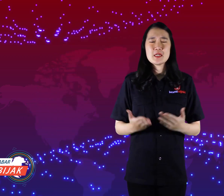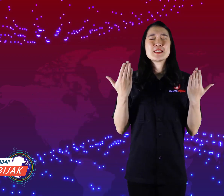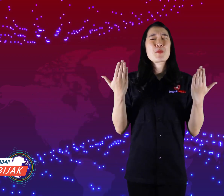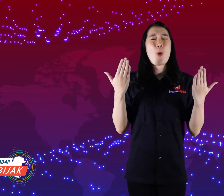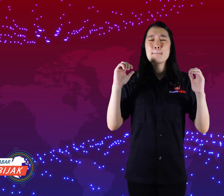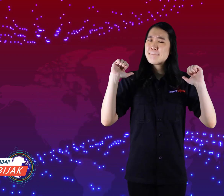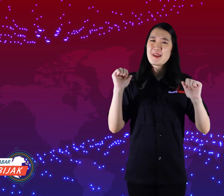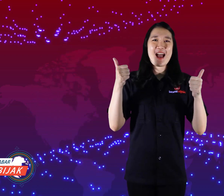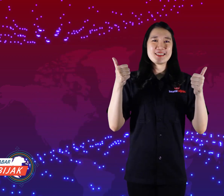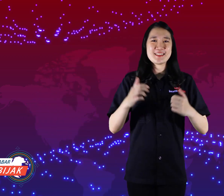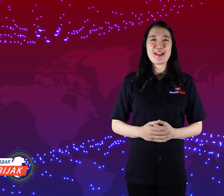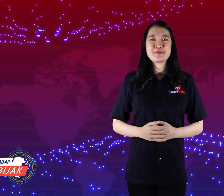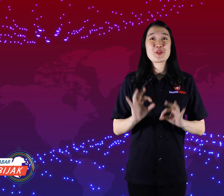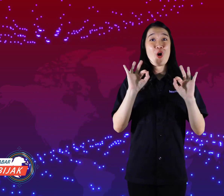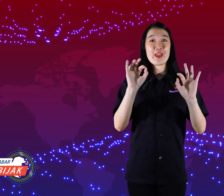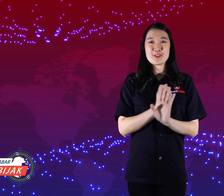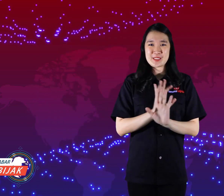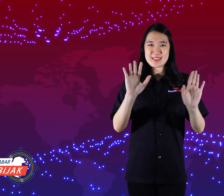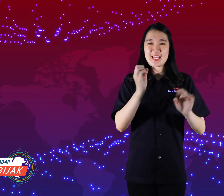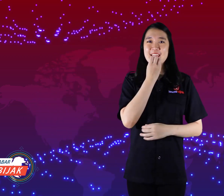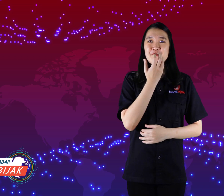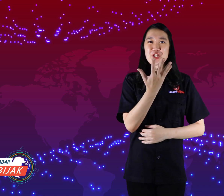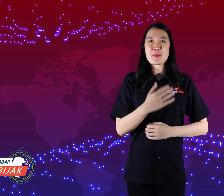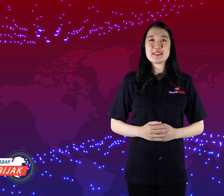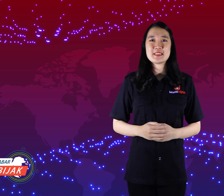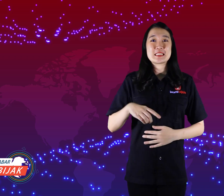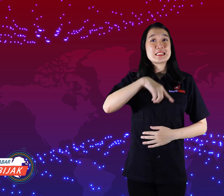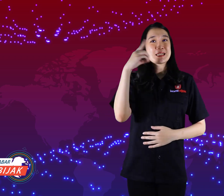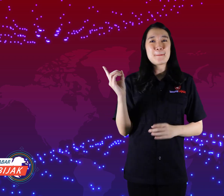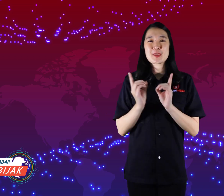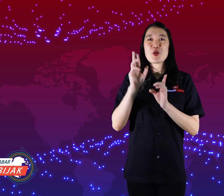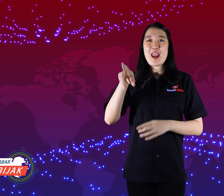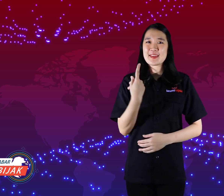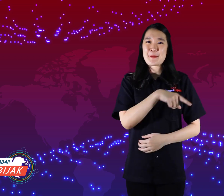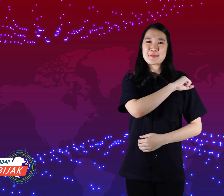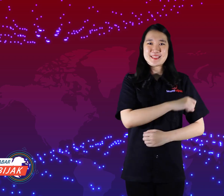Semoga berhasil. Oke sekian informasi. Sampai bertemu lagi di KamiBijak.